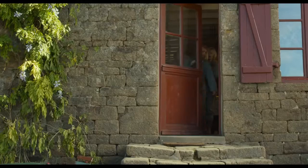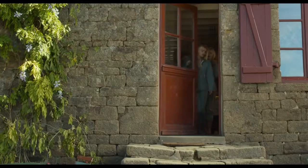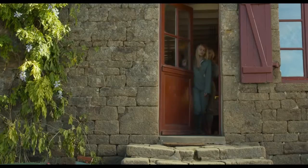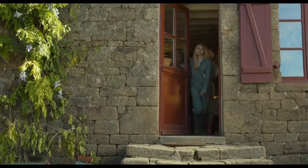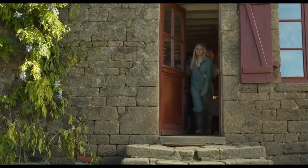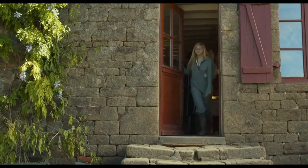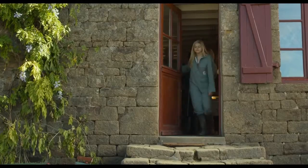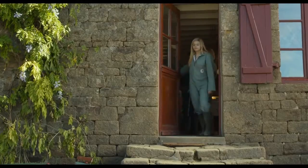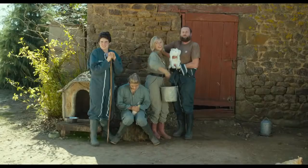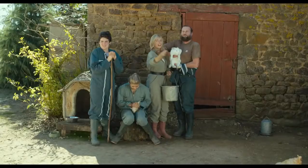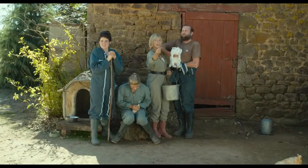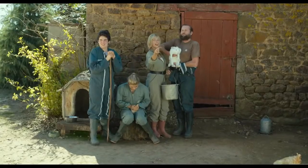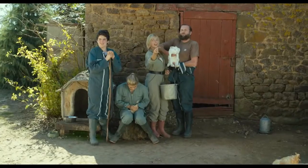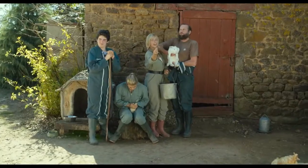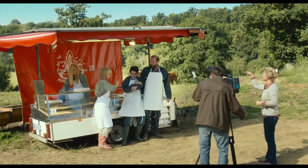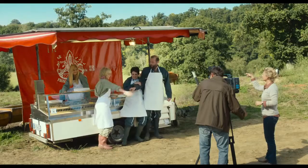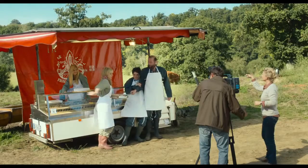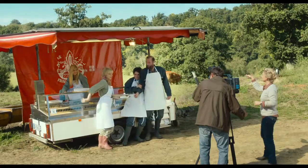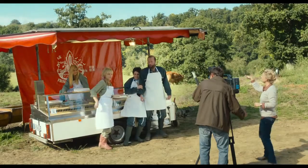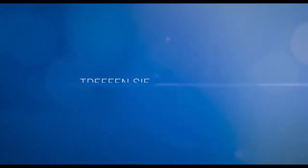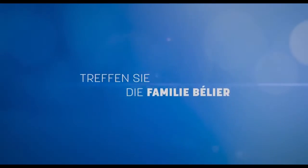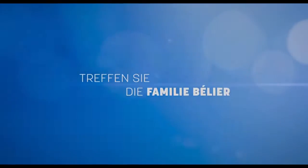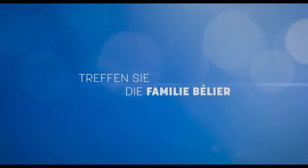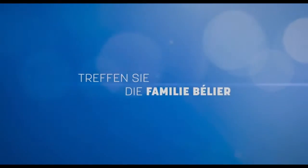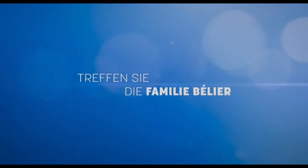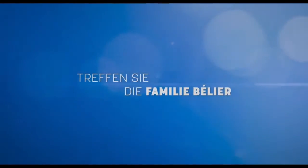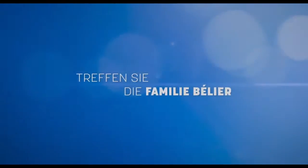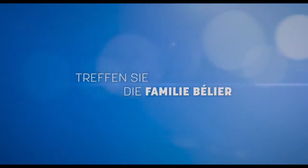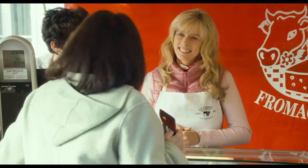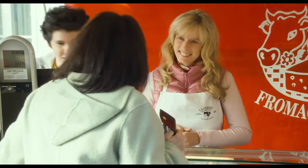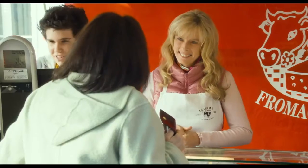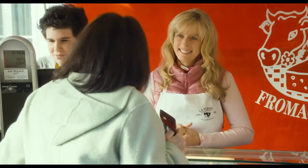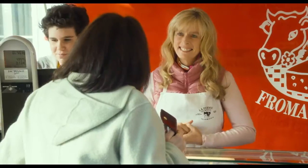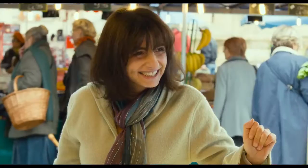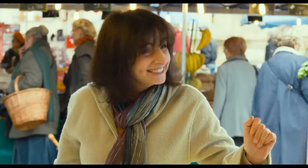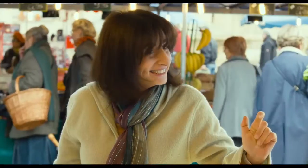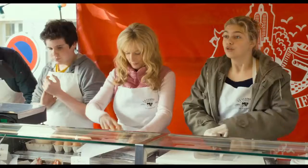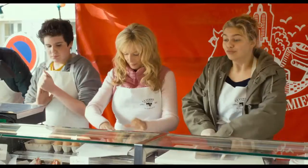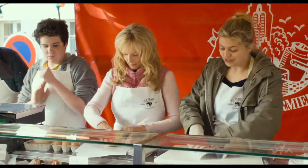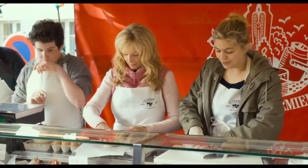(Beschwingte Musik) Was hat die Dame denn?